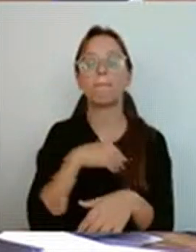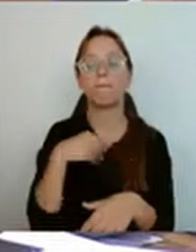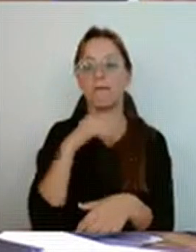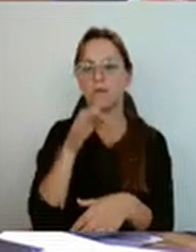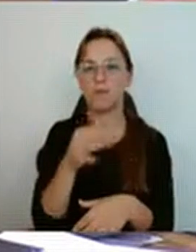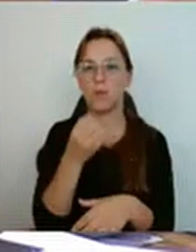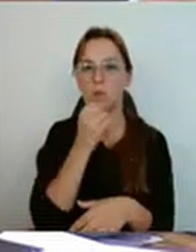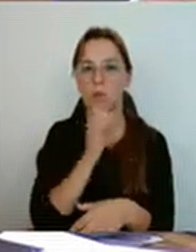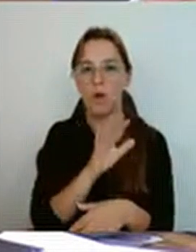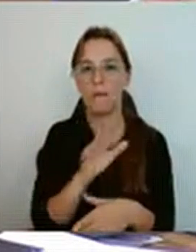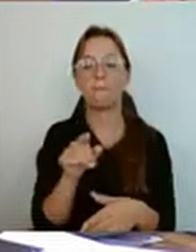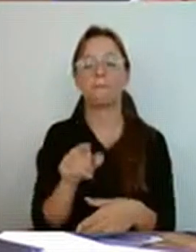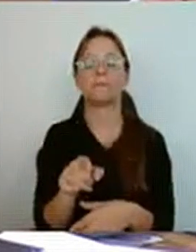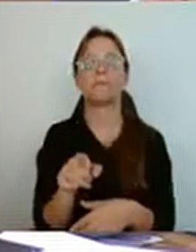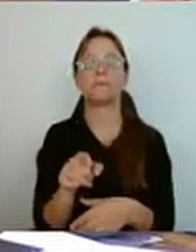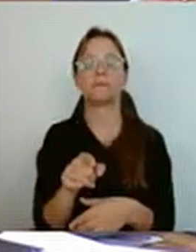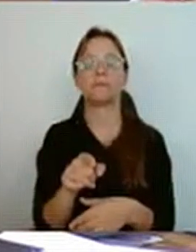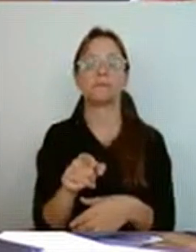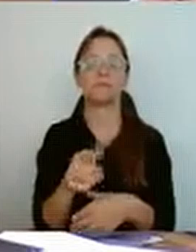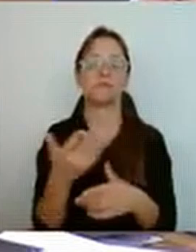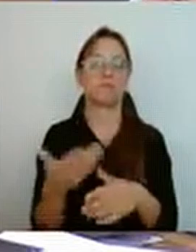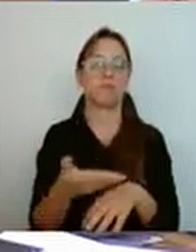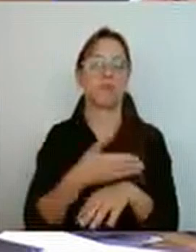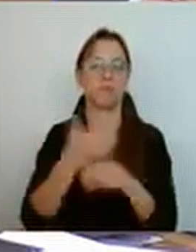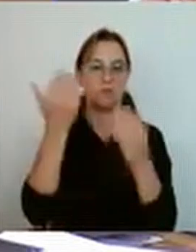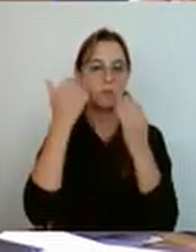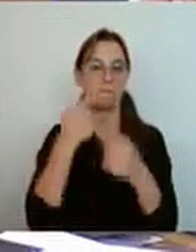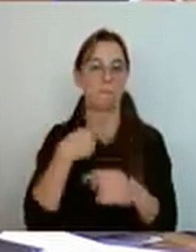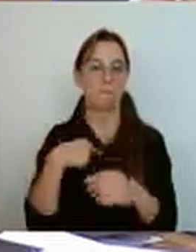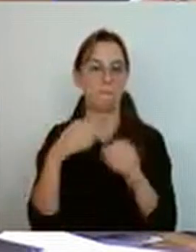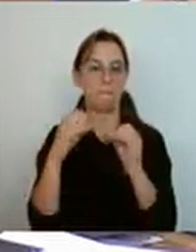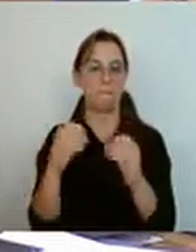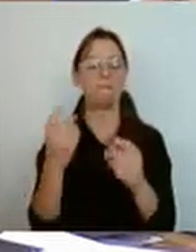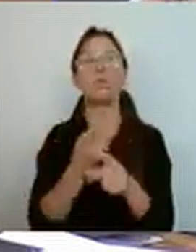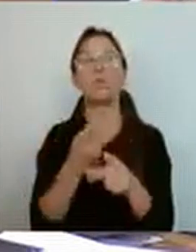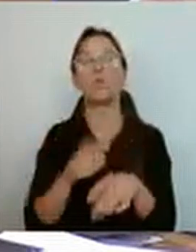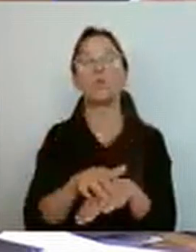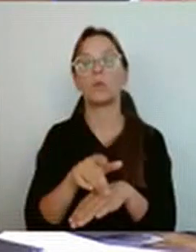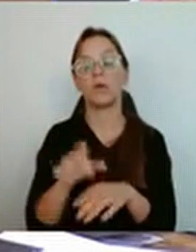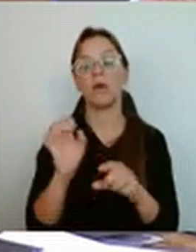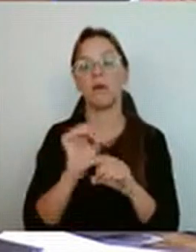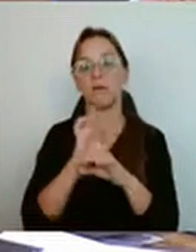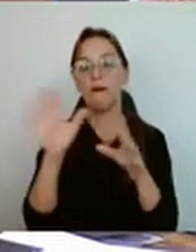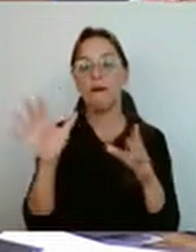regularmente nos eram transmitidos. Isto é, porque obviamente no espaço que temos